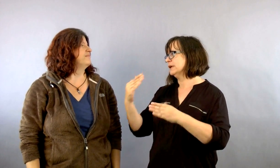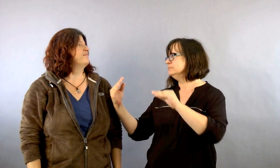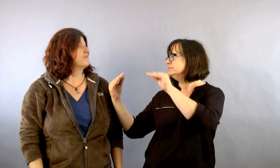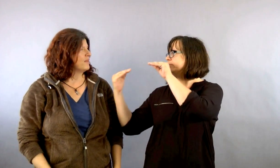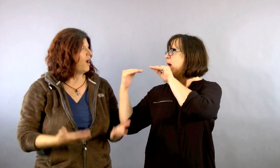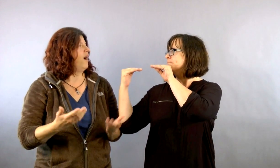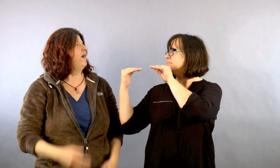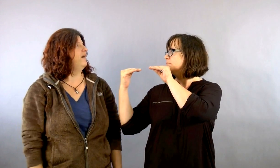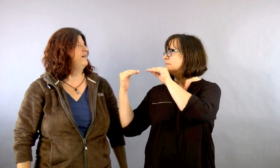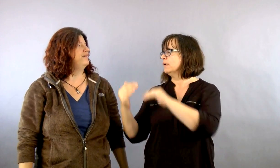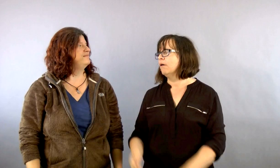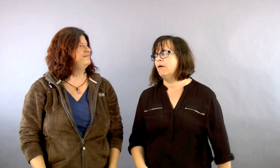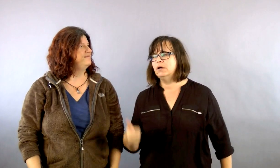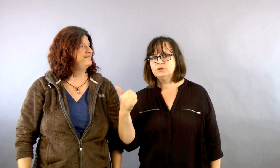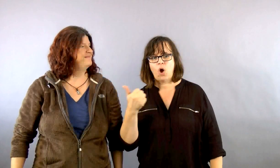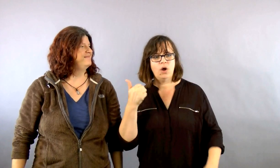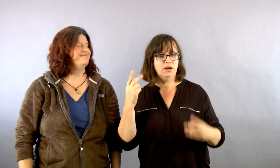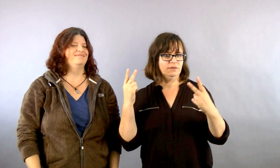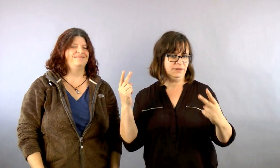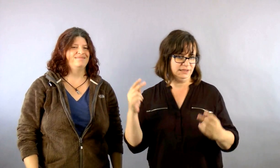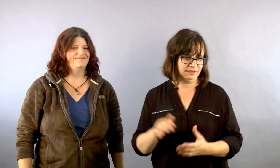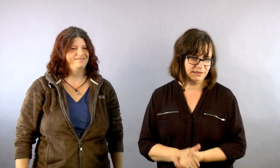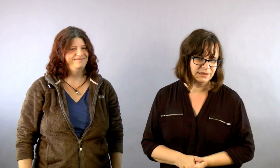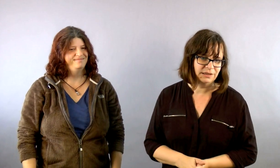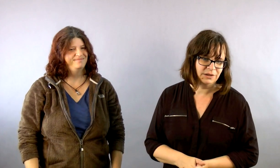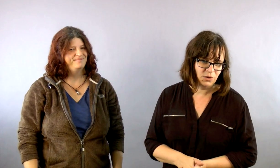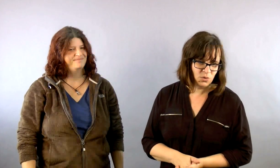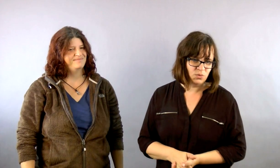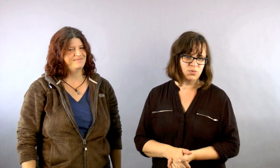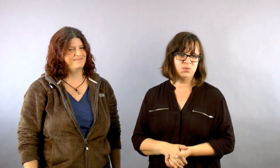auf Augenhöhe mit anderen Gemeinden sein.